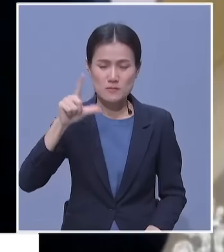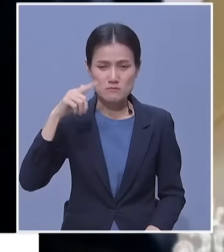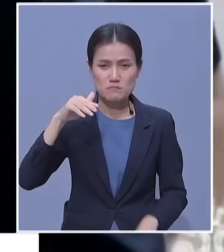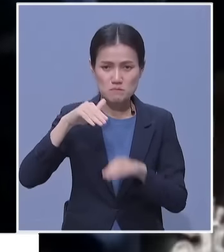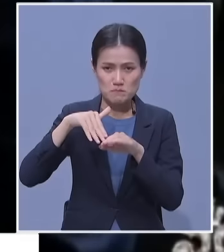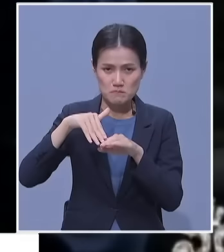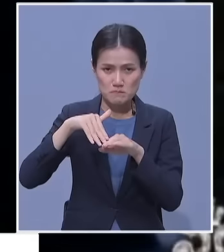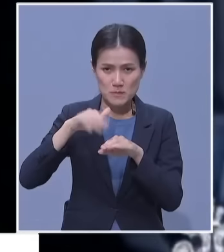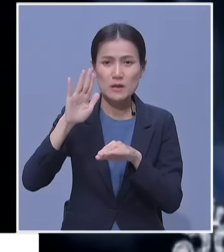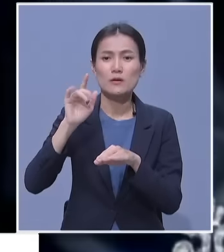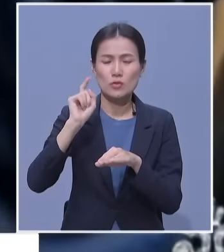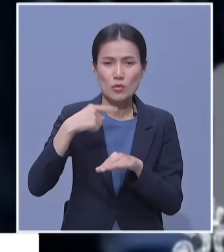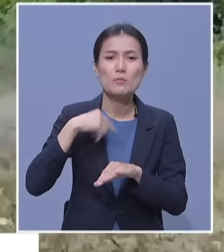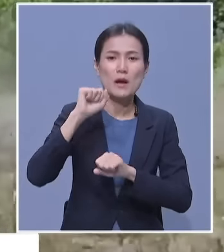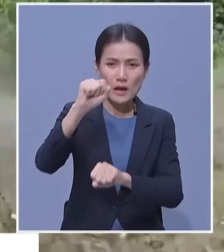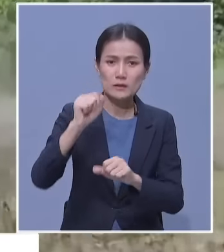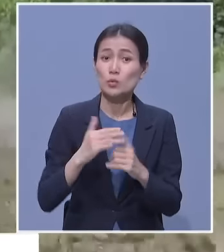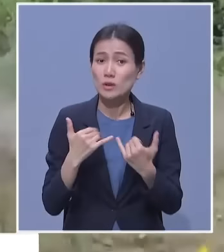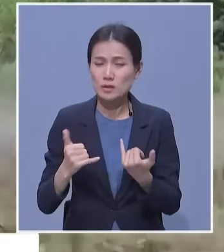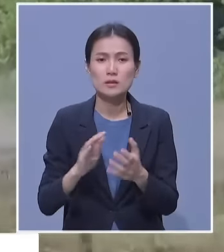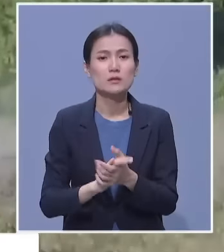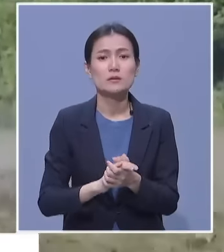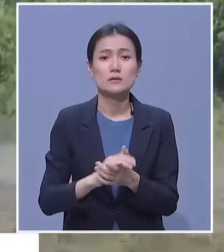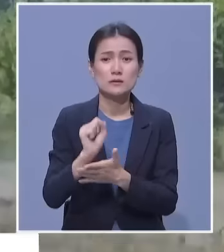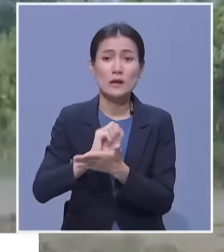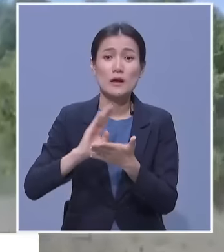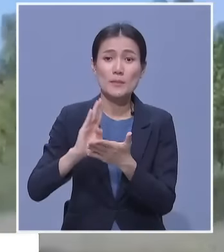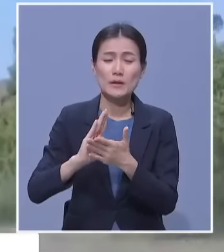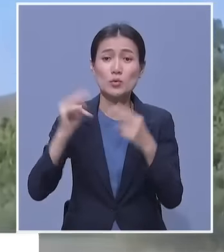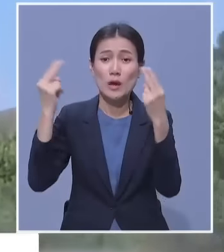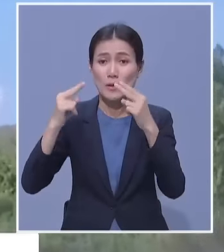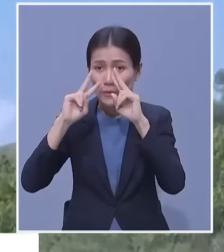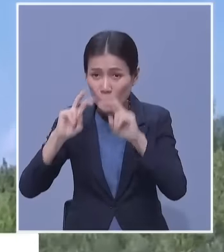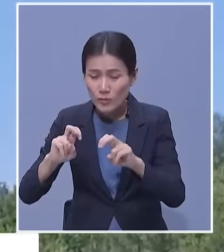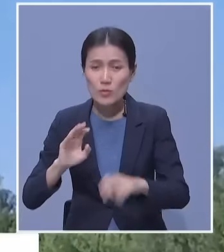ที่สถาบันศึกษาสงครามในกรุงวอชิงตันดีซี ของสหรัฐประเมินว่าหน่วยติดอาวุธของ